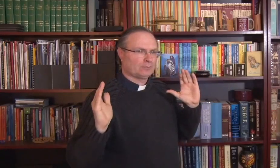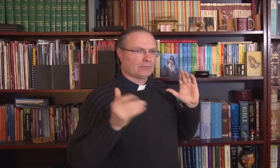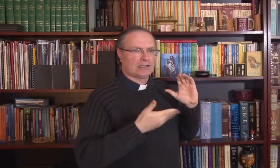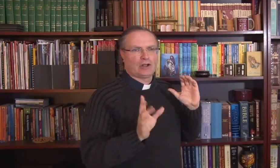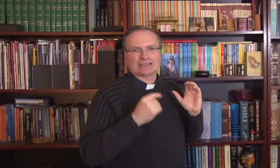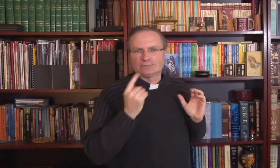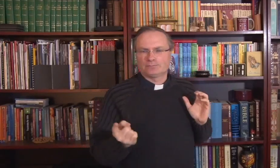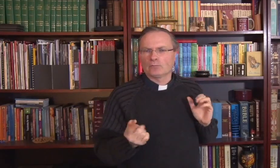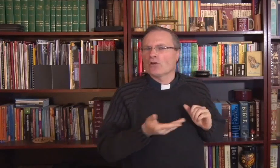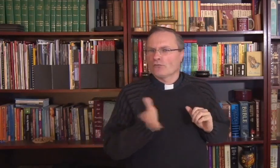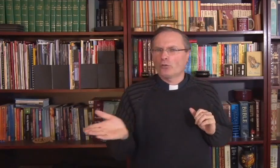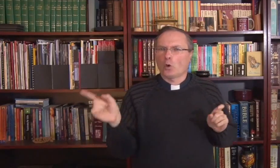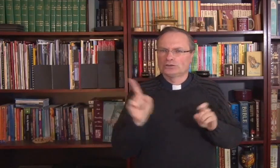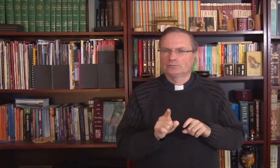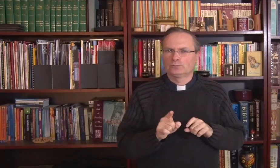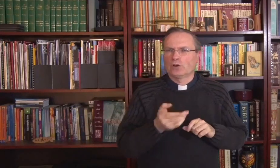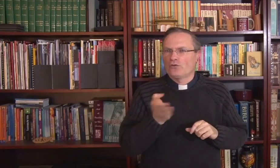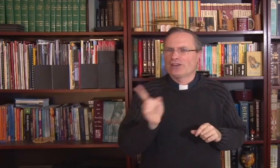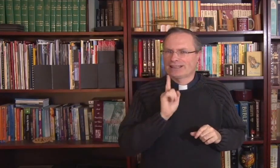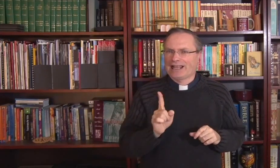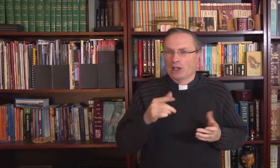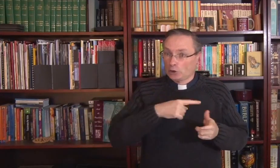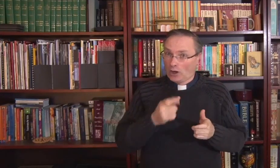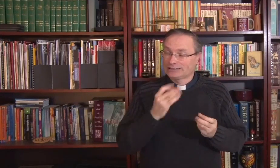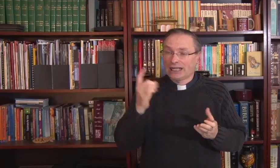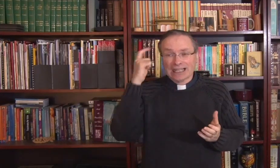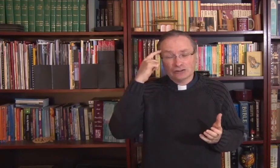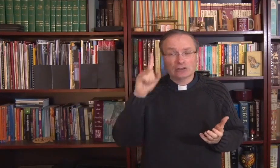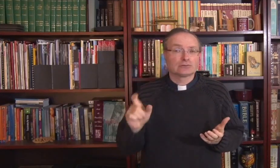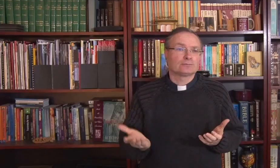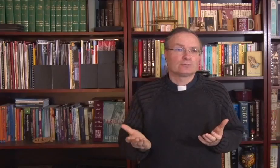Il leur dit: «Vous aussi, vous êtes donc sans intelligence?